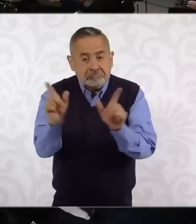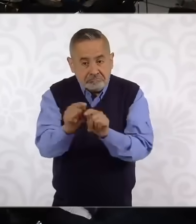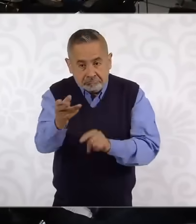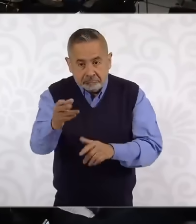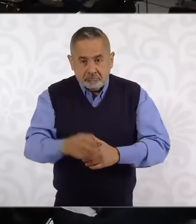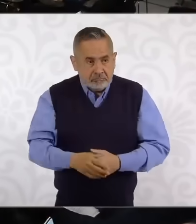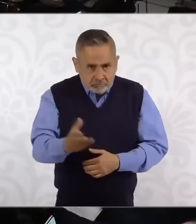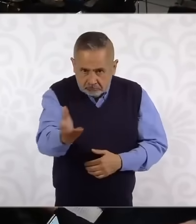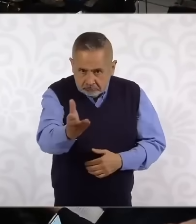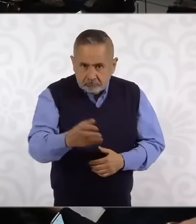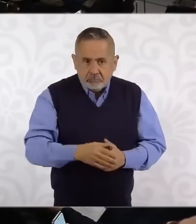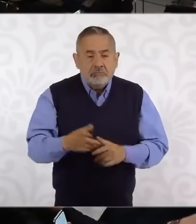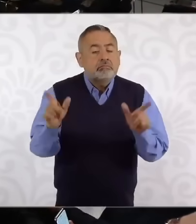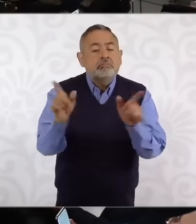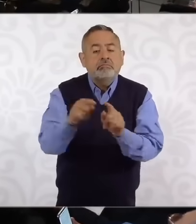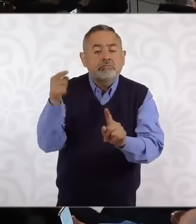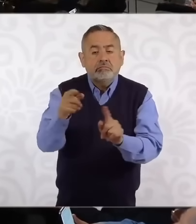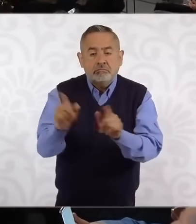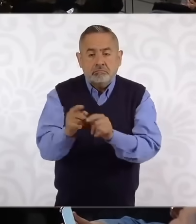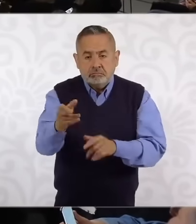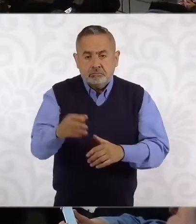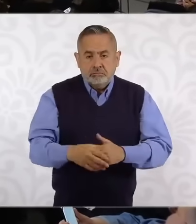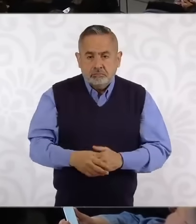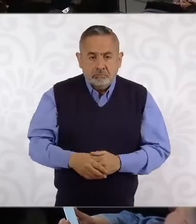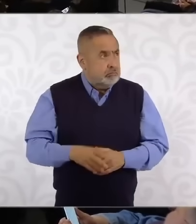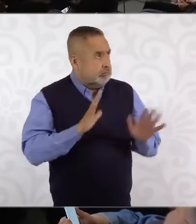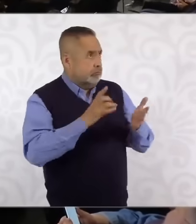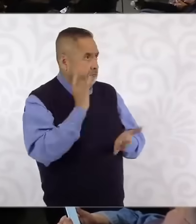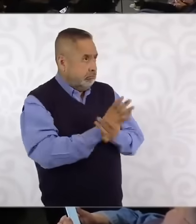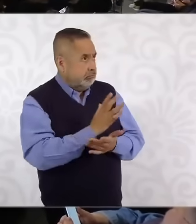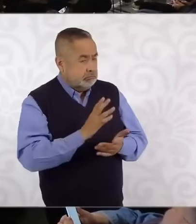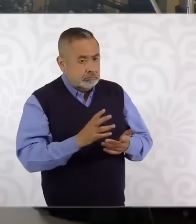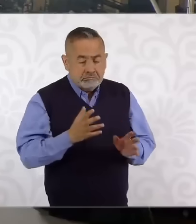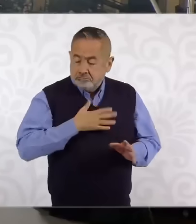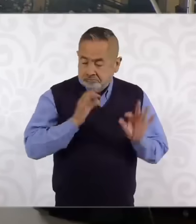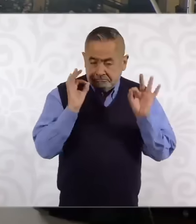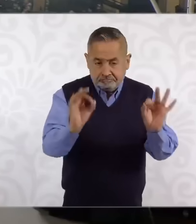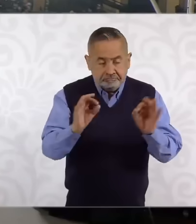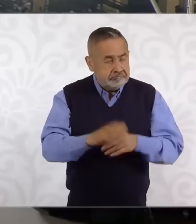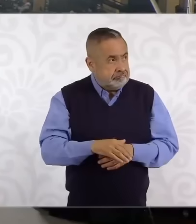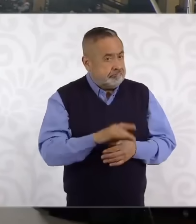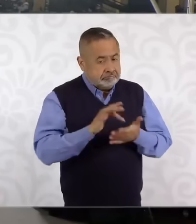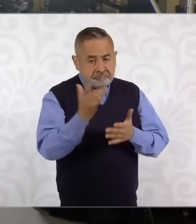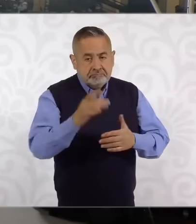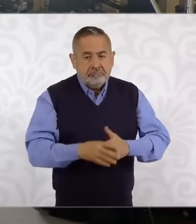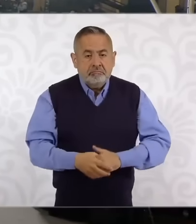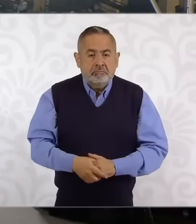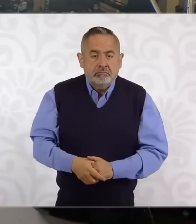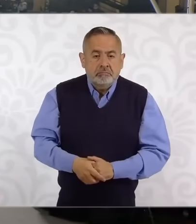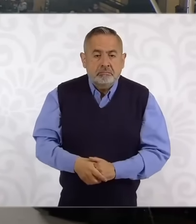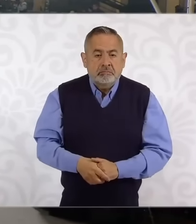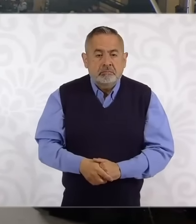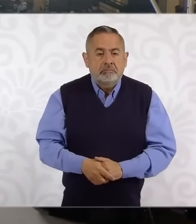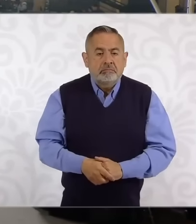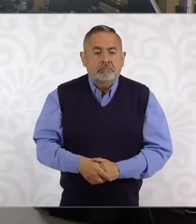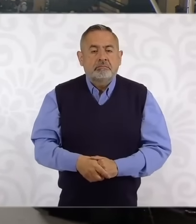adelante. Nada más breves para que podamos. Ah, ya. De una vez. de una vez. Ah, perfecto. Gracias.